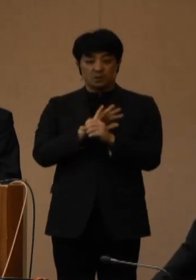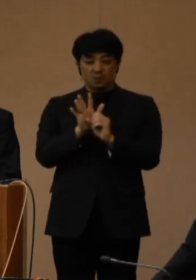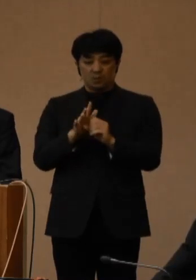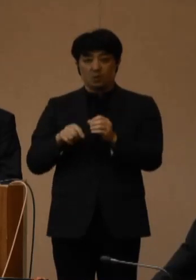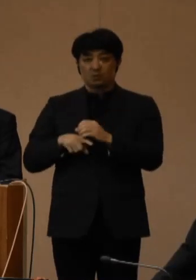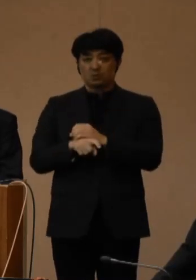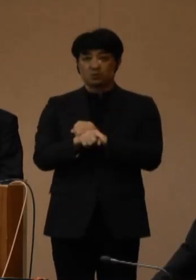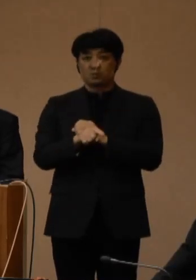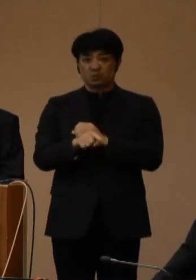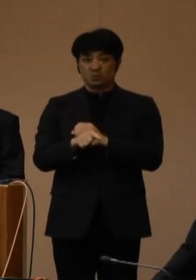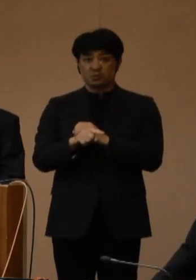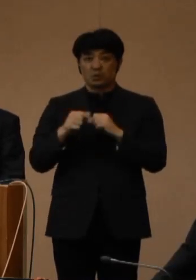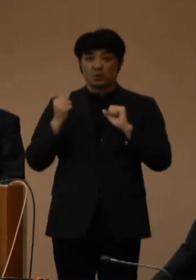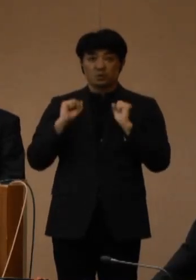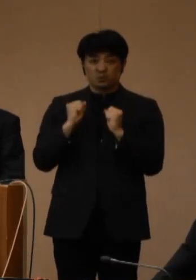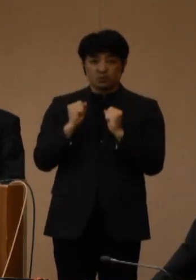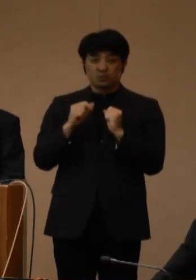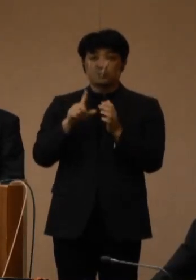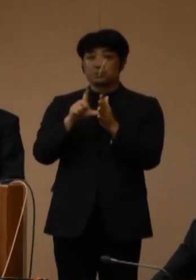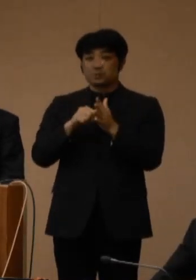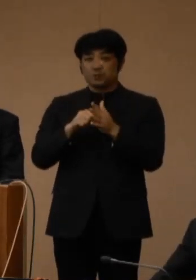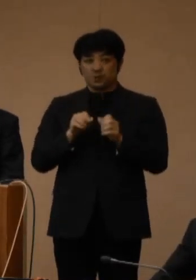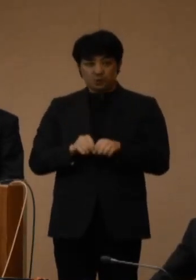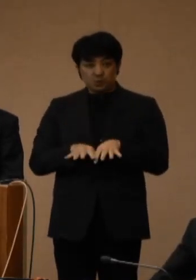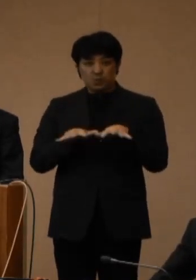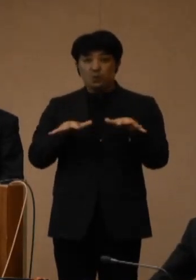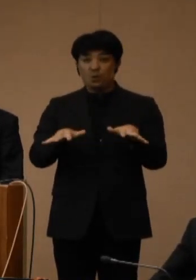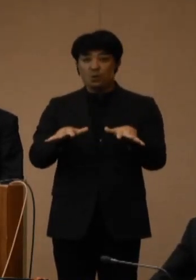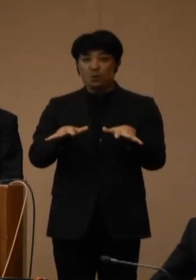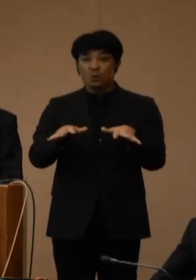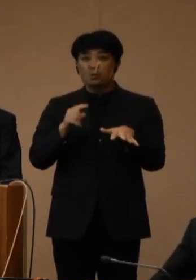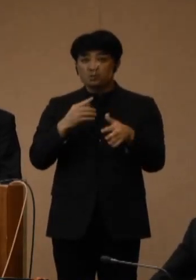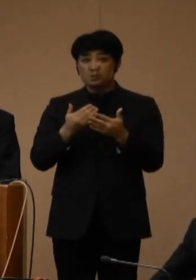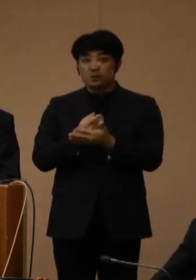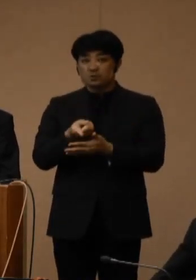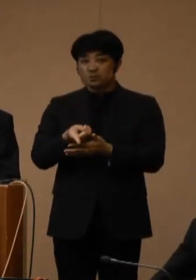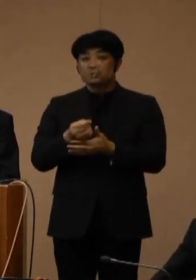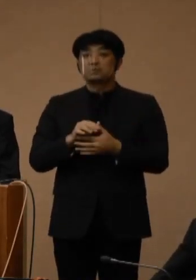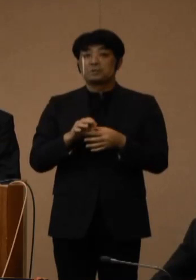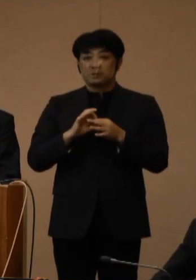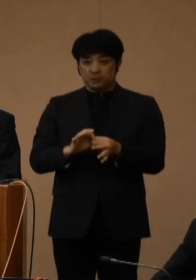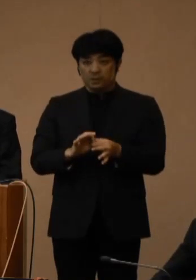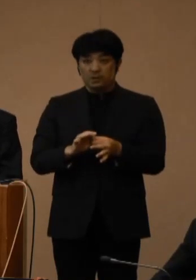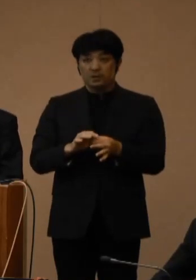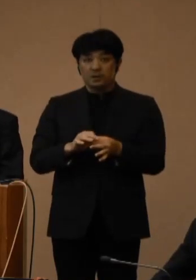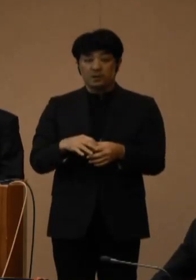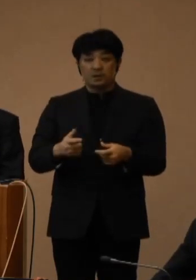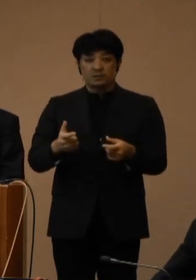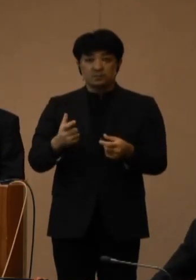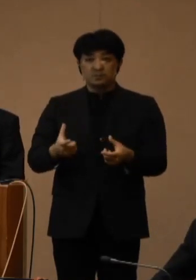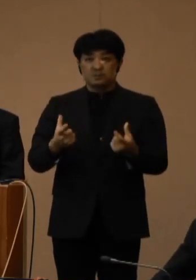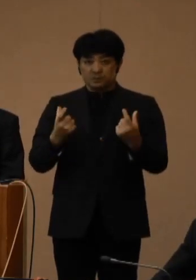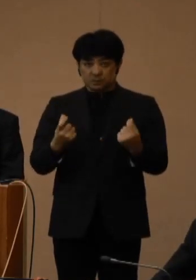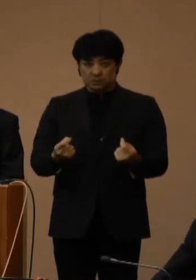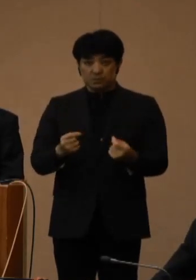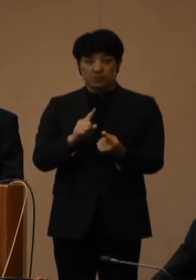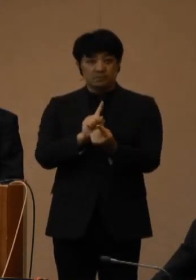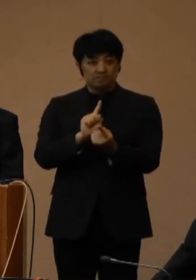冬に流行しやすいという特性がございます。より良い強い対策を取っていかなければ